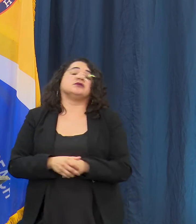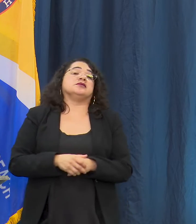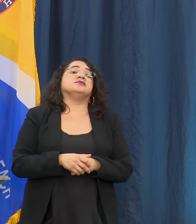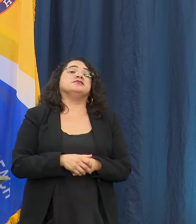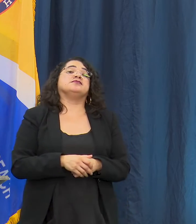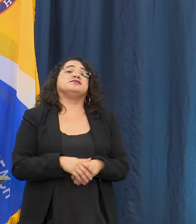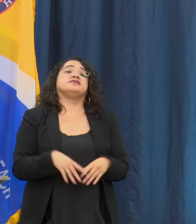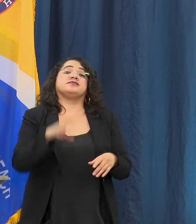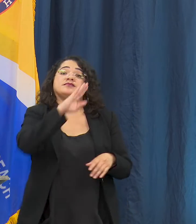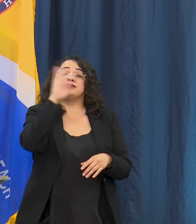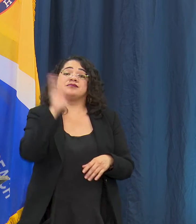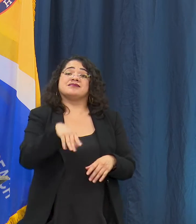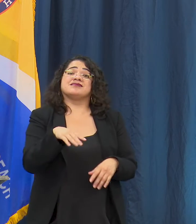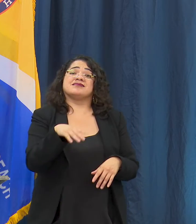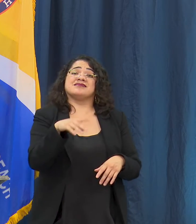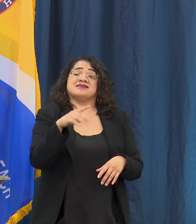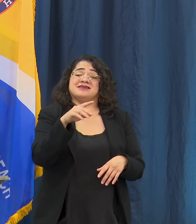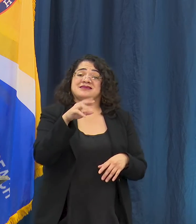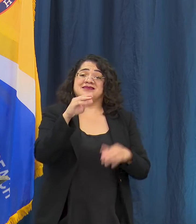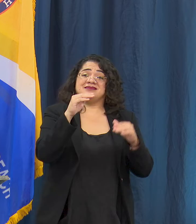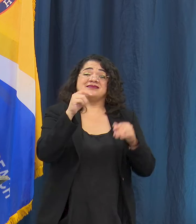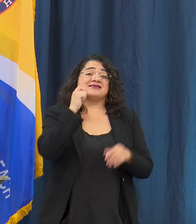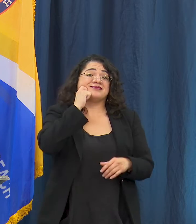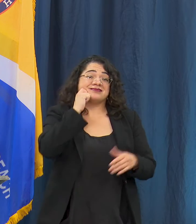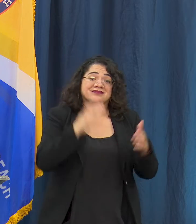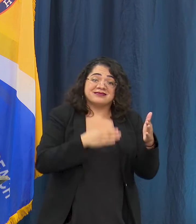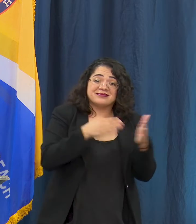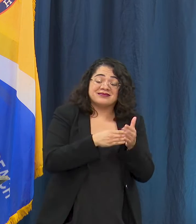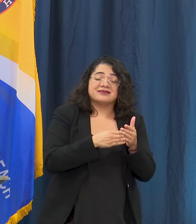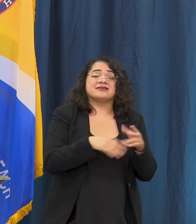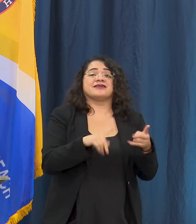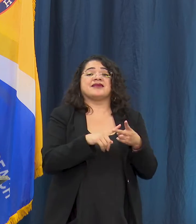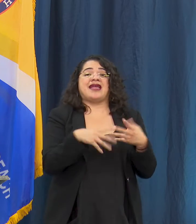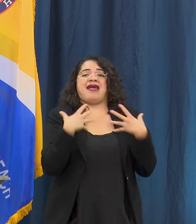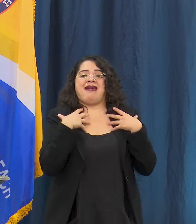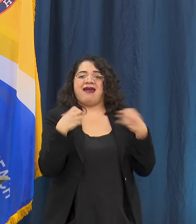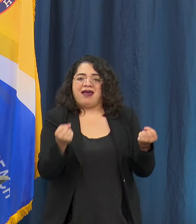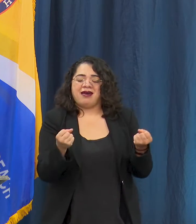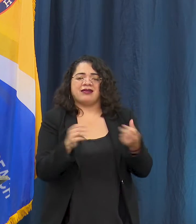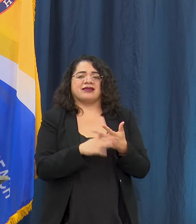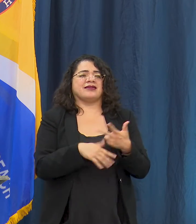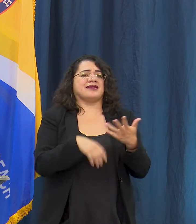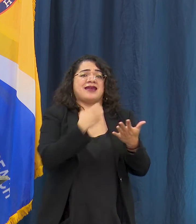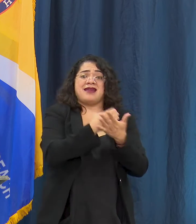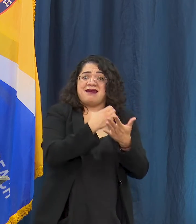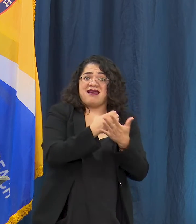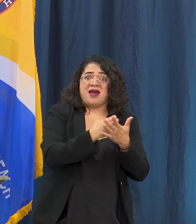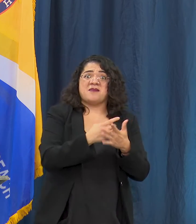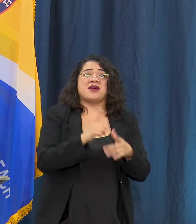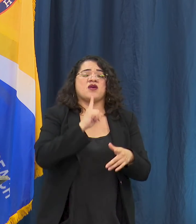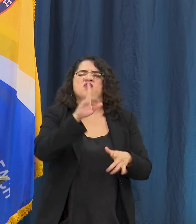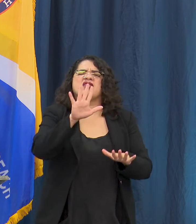de grasses in equally dades de salud es todo es es junto es para nosotros es